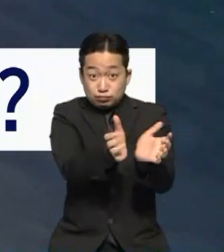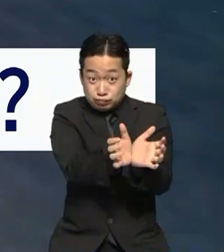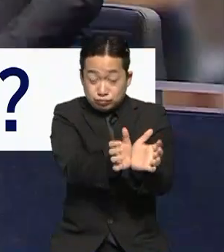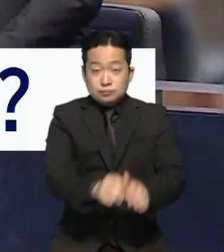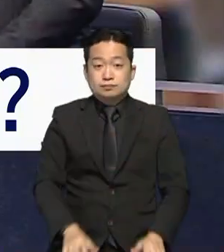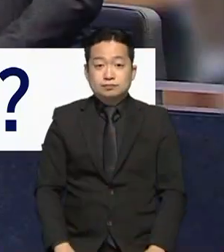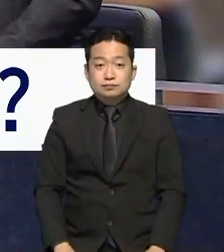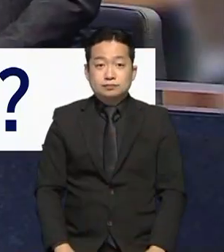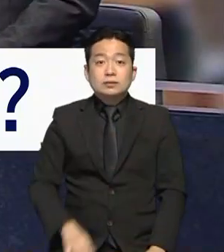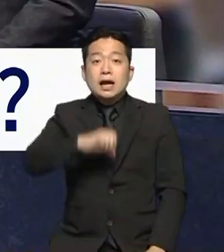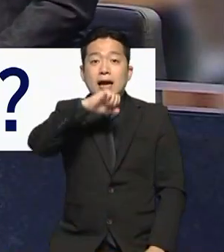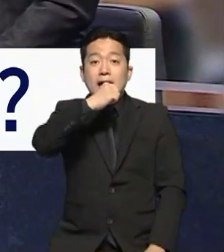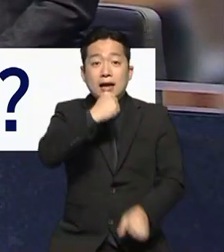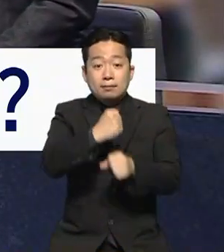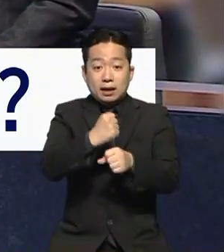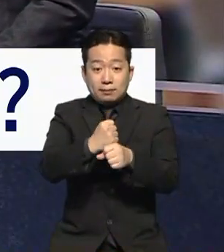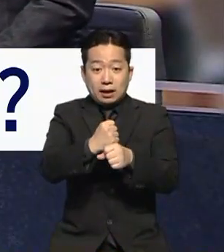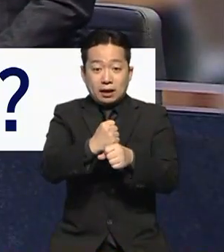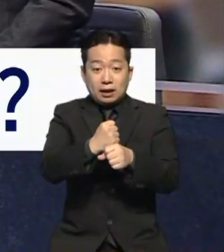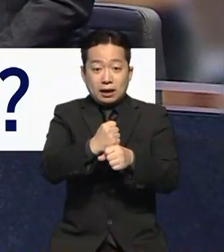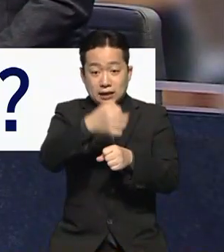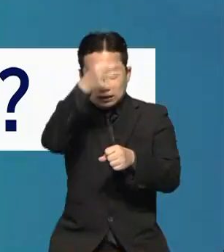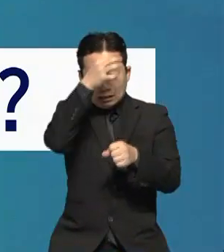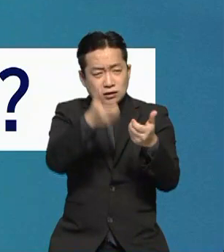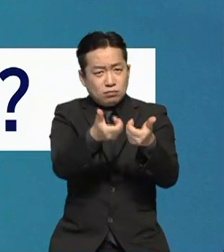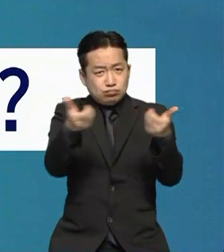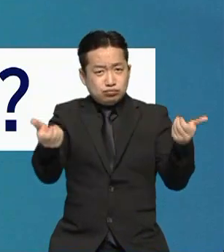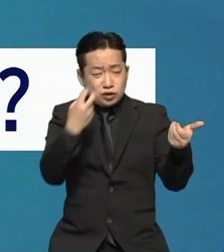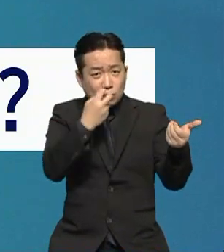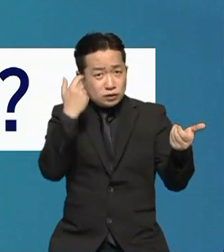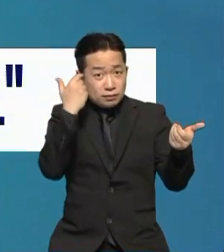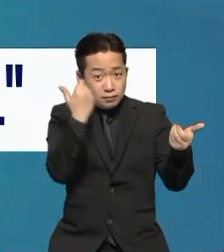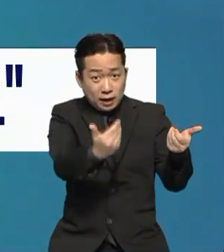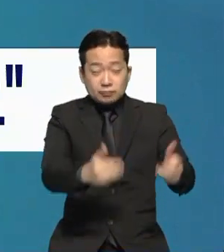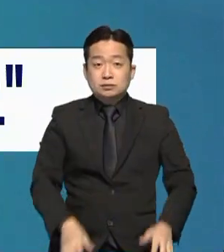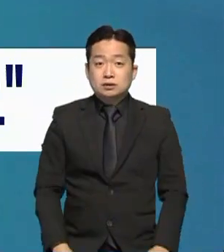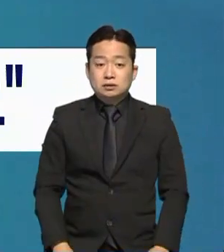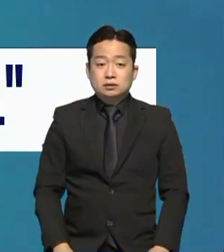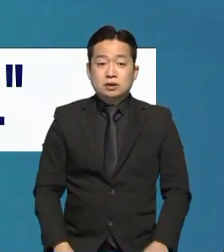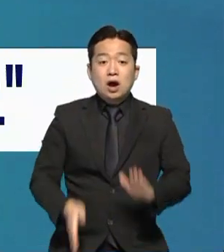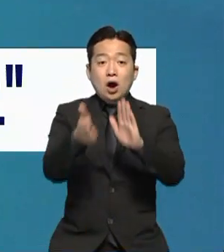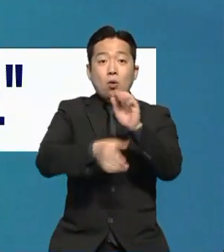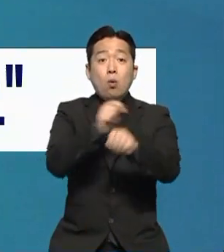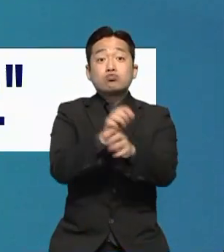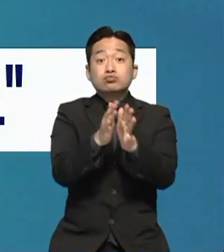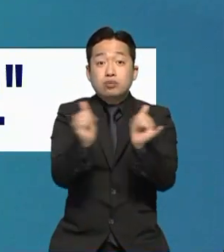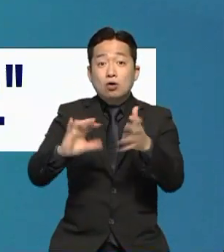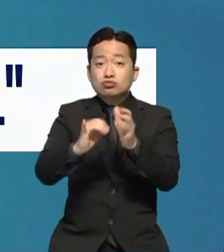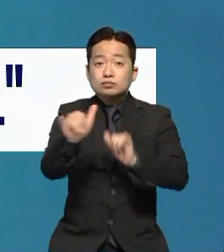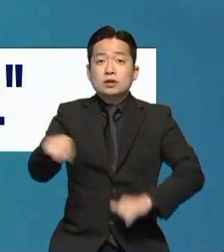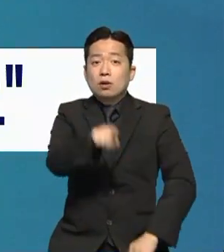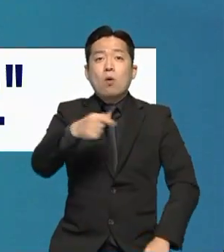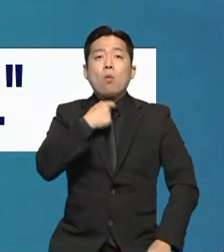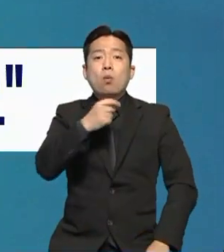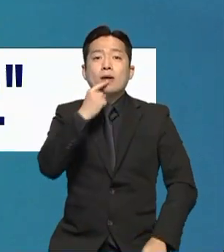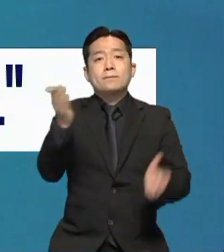혹시 분리하는 방안도 검토하고 계십니까? 공무원은 국민의 명령을 대신하는 대리인들이기 때문에 국민의 뜻을 따라야